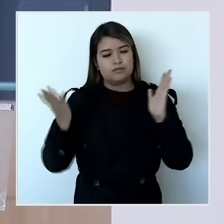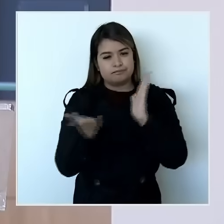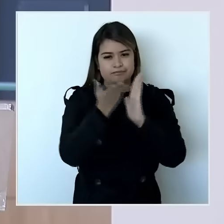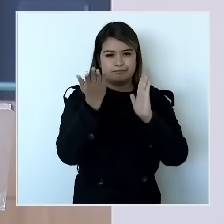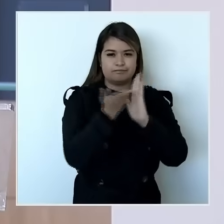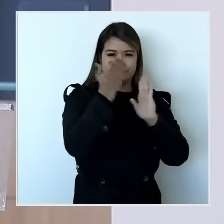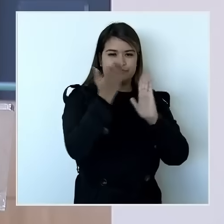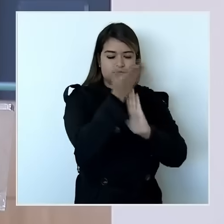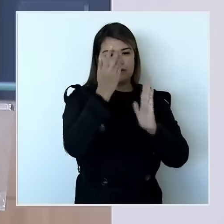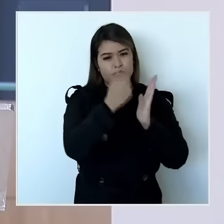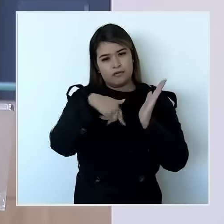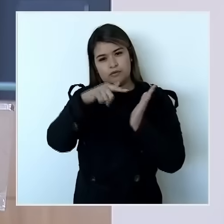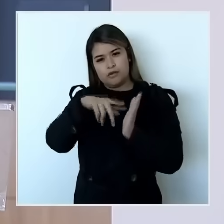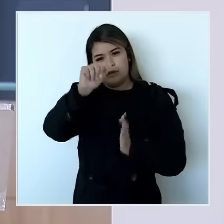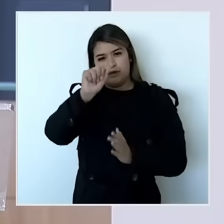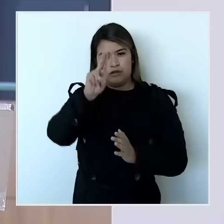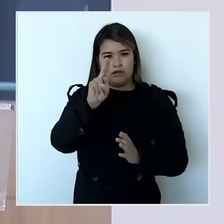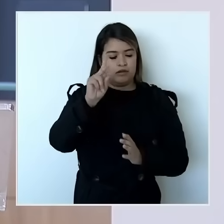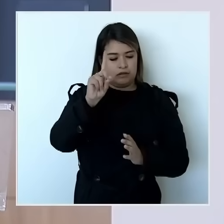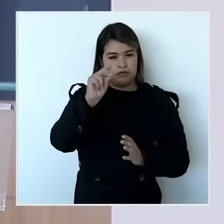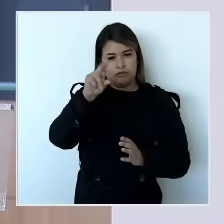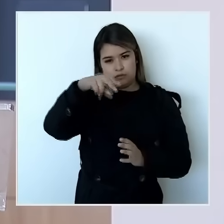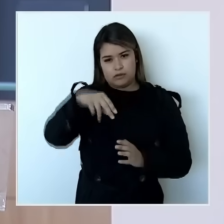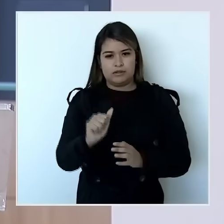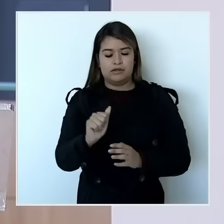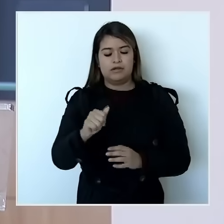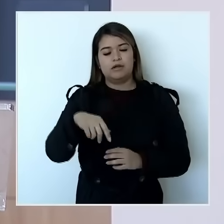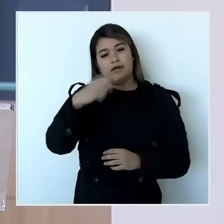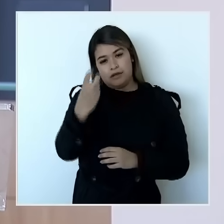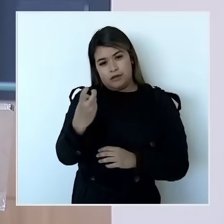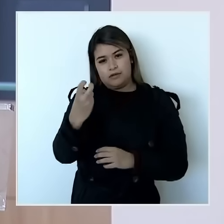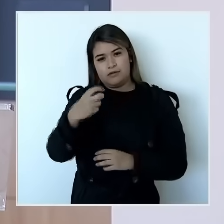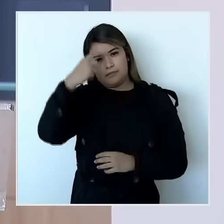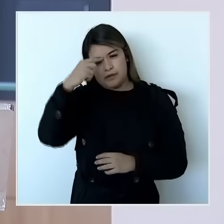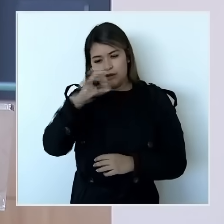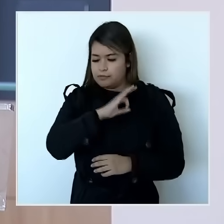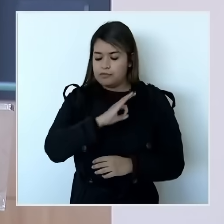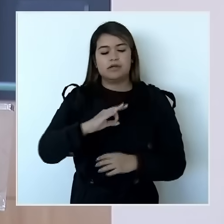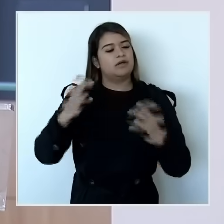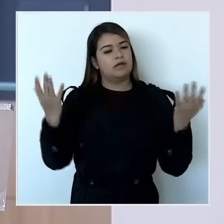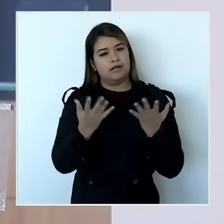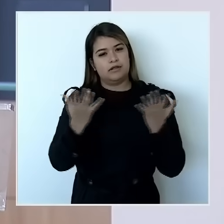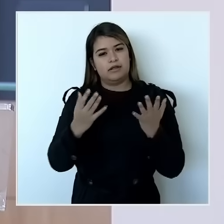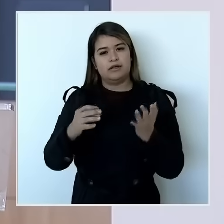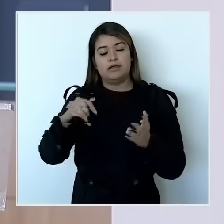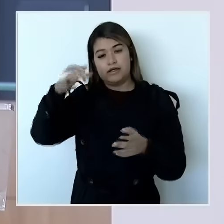estas instalaciones y de concretar este proyecto de descentralización para operar aquí su nueva